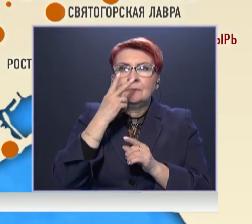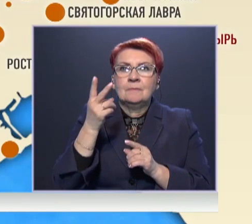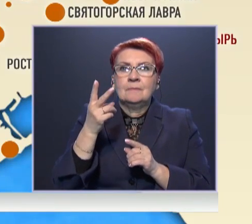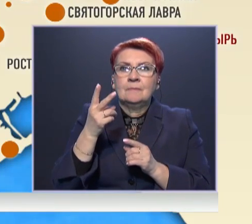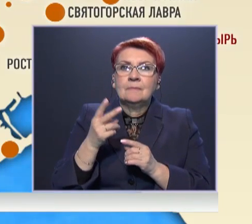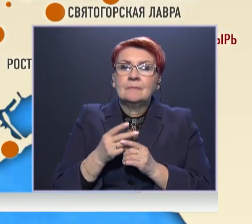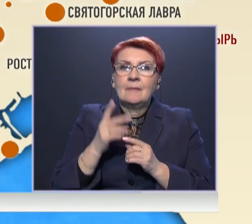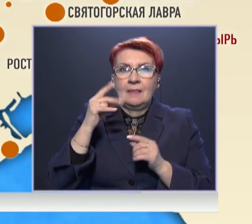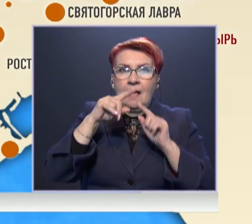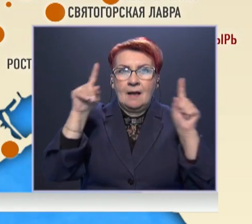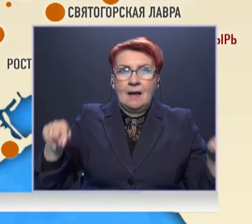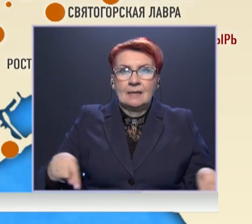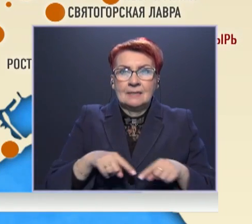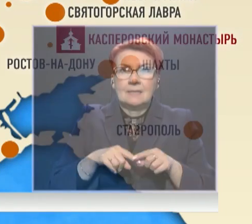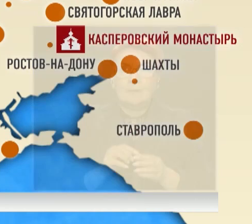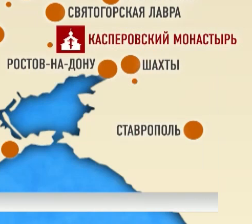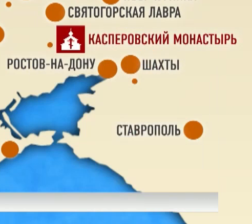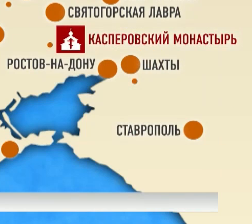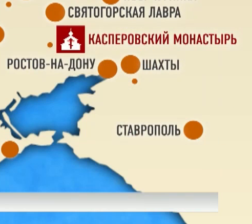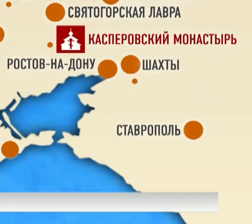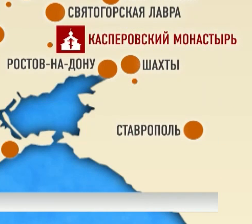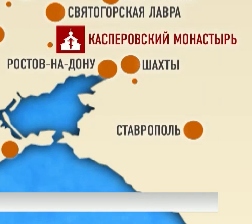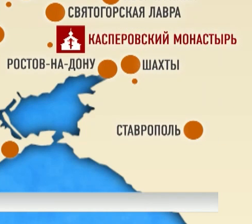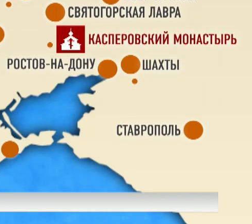на карте Он недалеко от Донец в городе Макеевка